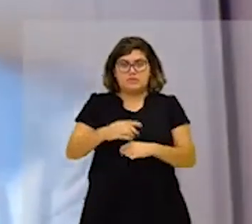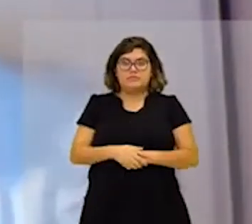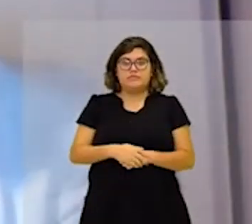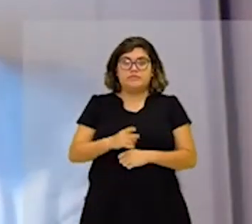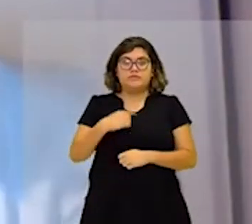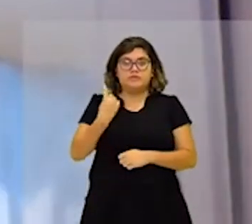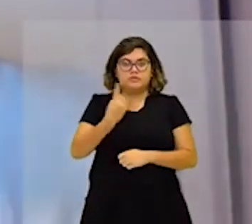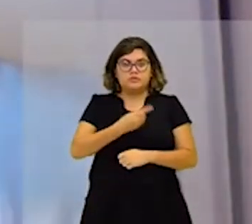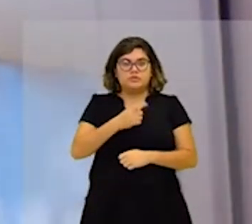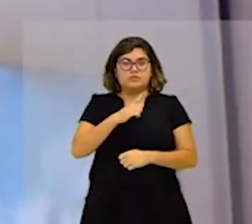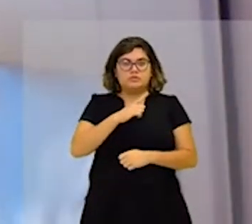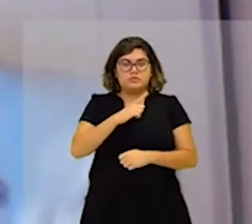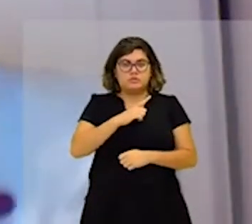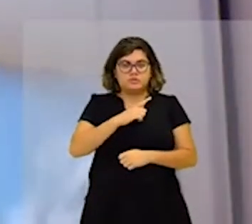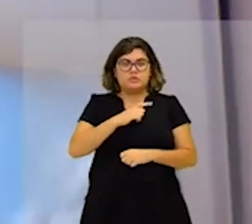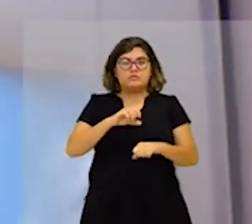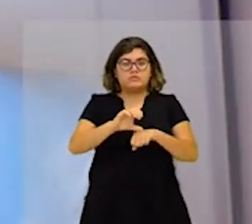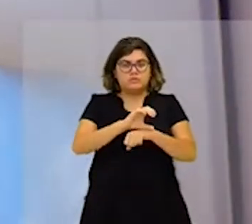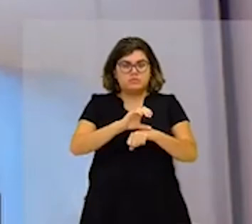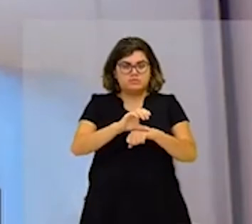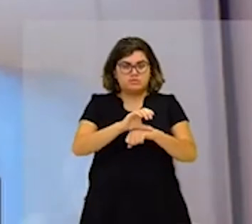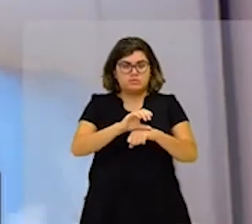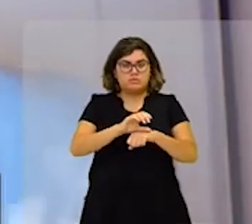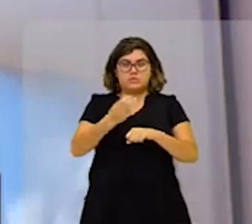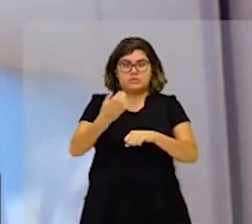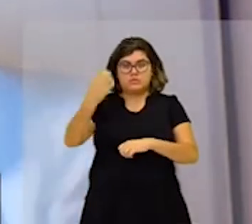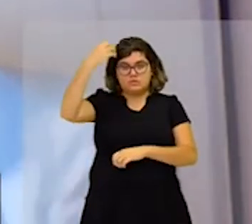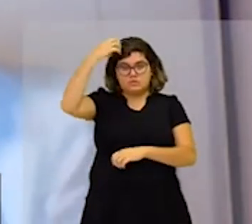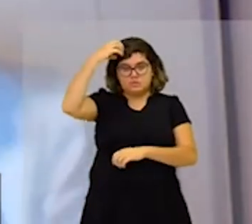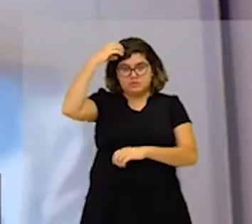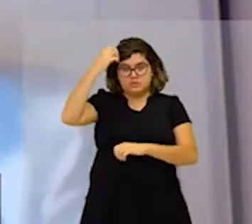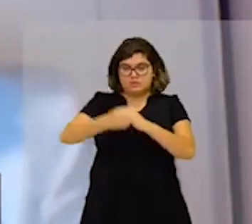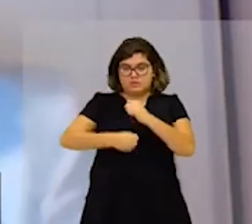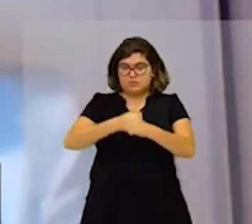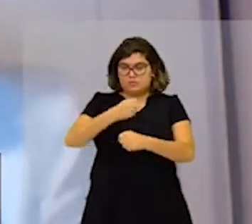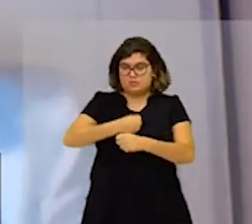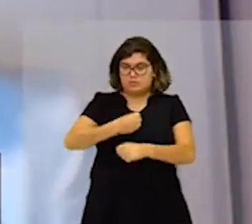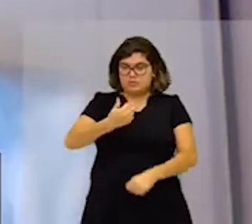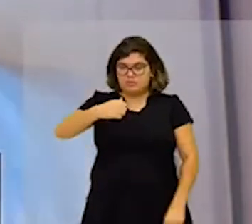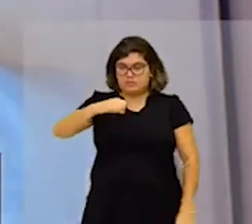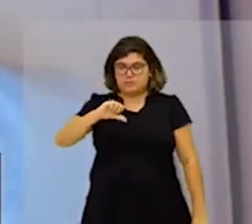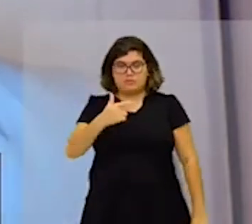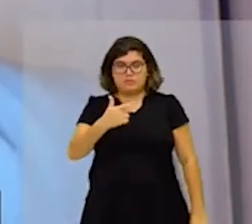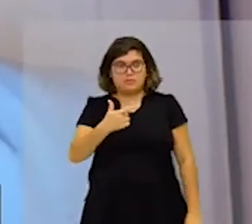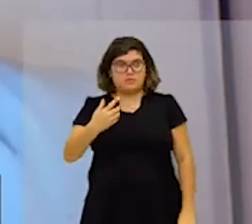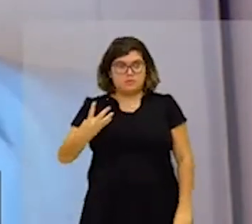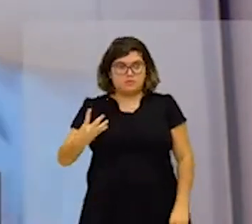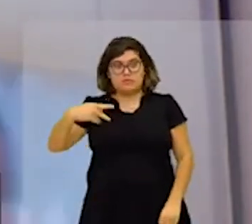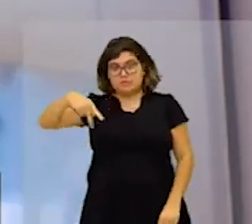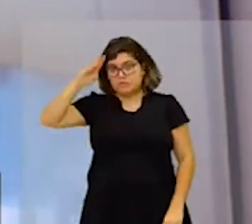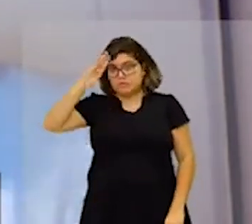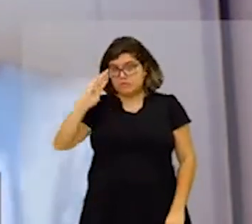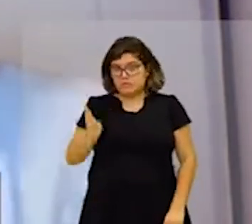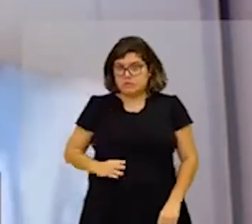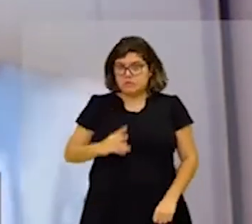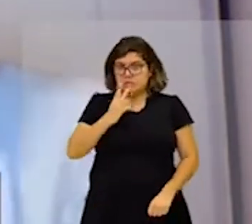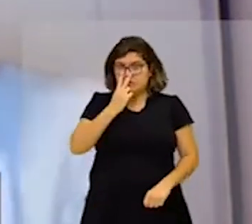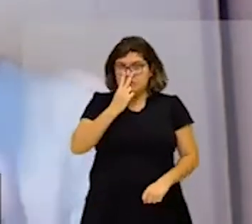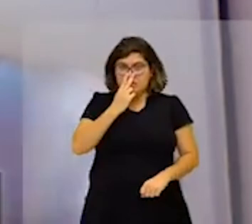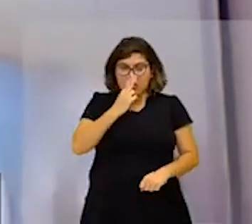construção Imperial né de 1824 no Brasil e ela reforça a escravidão com silêncio né é